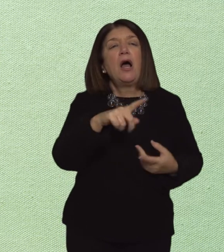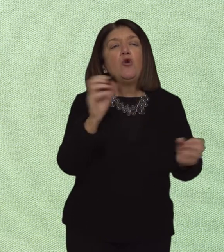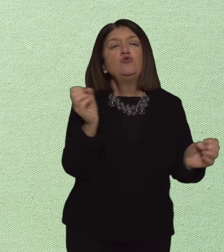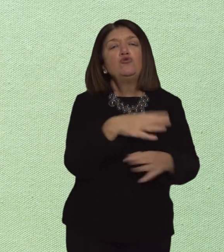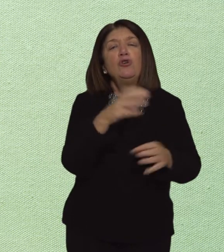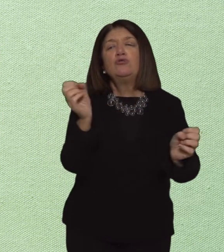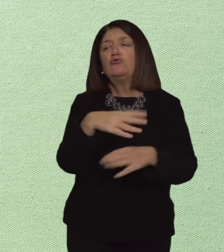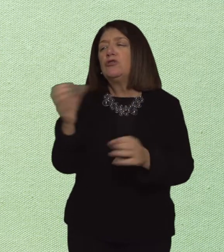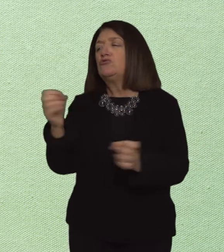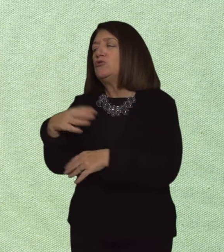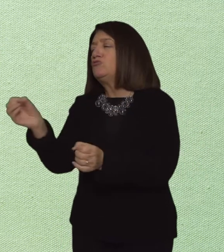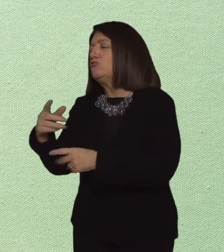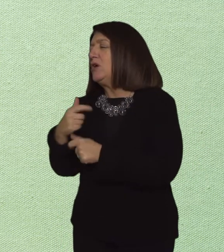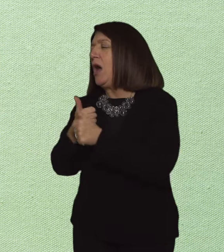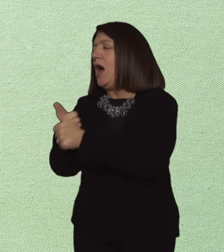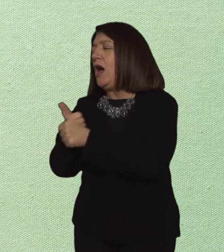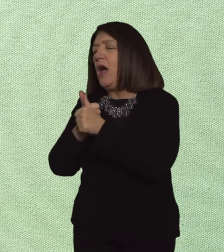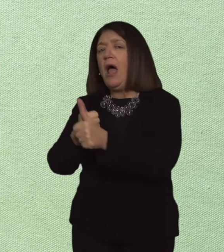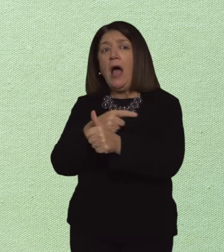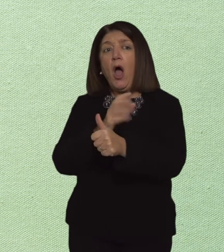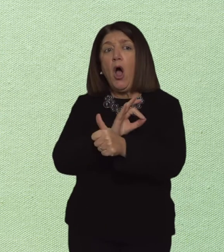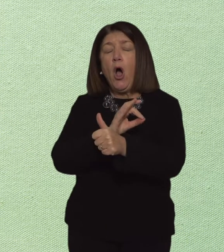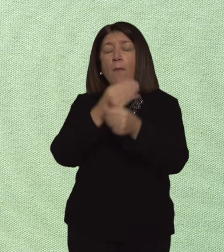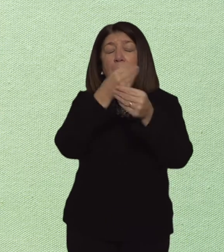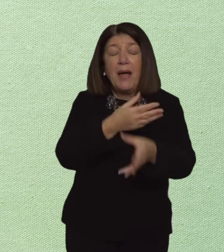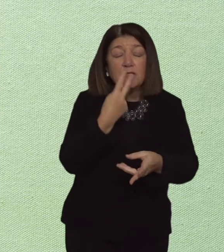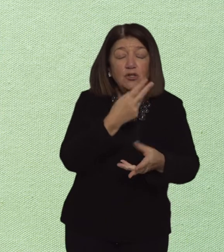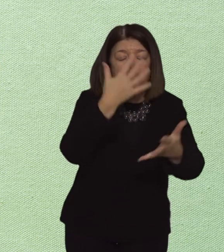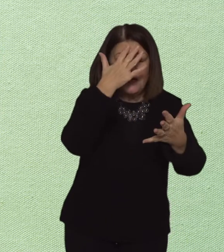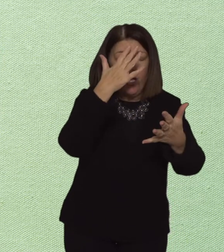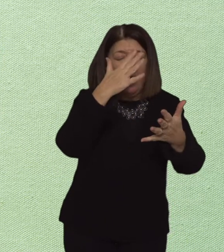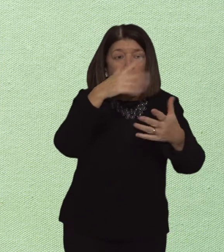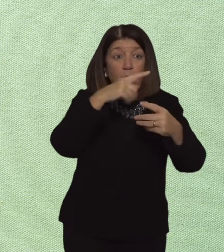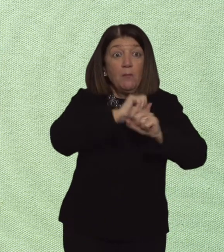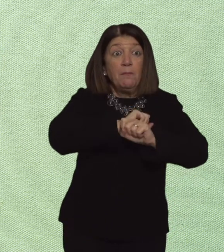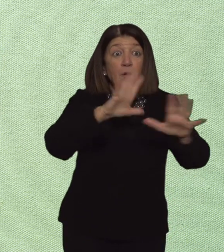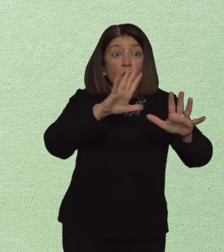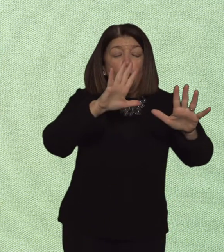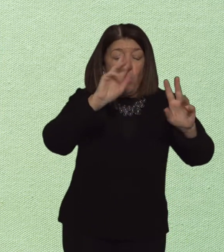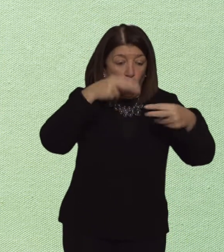poi si accorge di punto in bianco: "Ah! cavolo, sono diverso rispetto a quello che ero prima", beh io